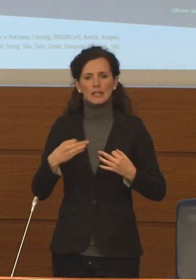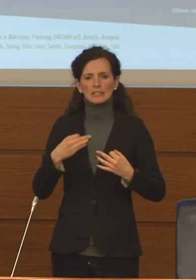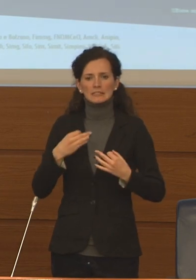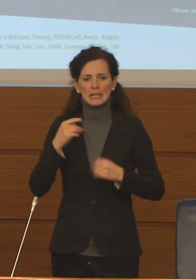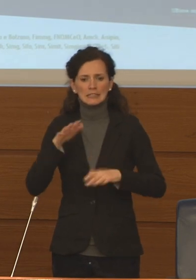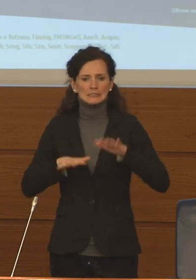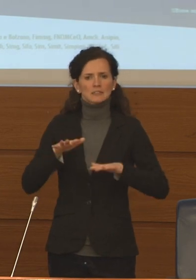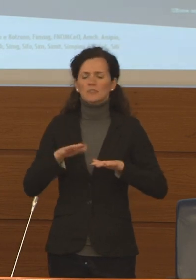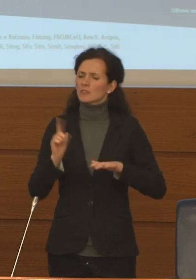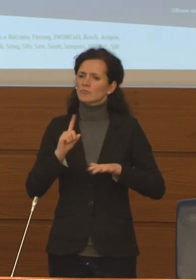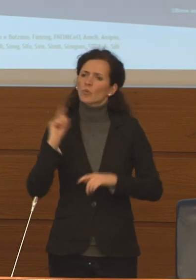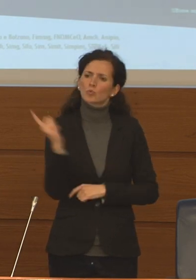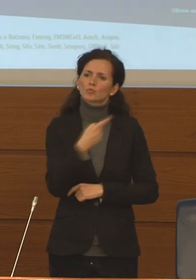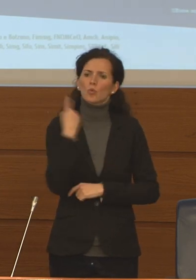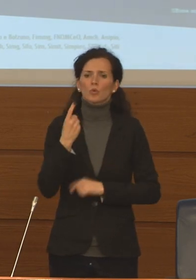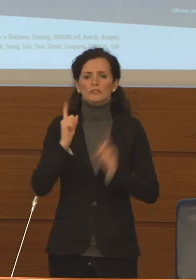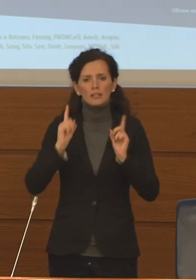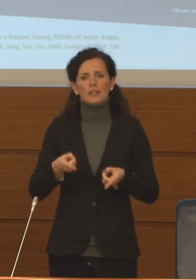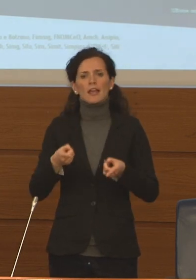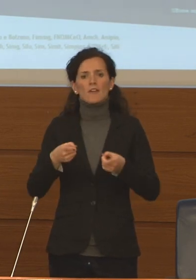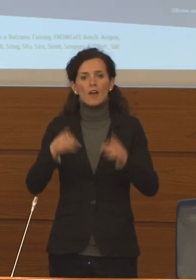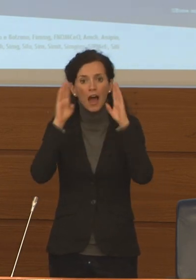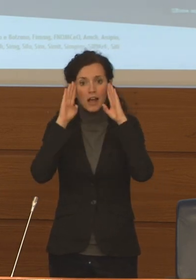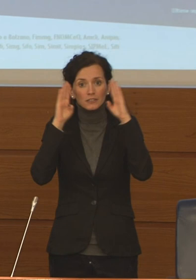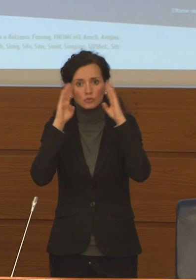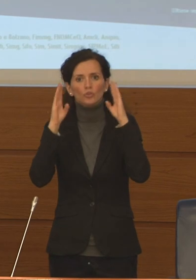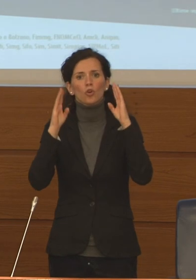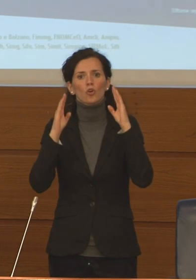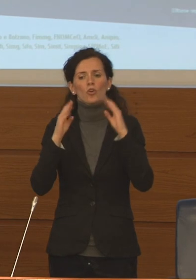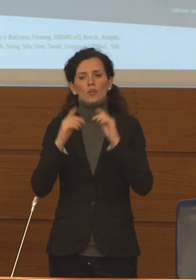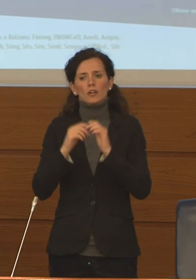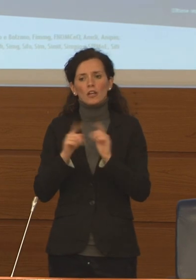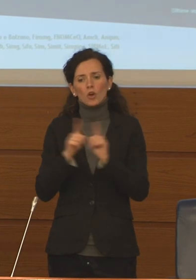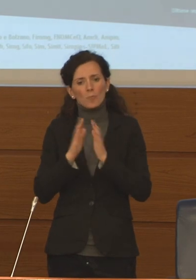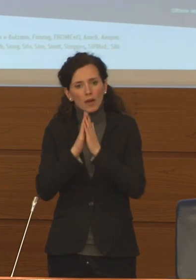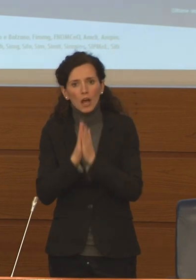attenti ad adottare le raccomandazioni che stiamo condividendo